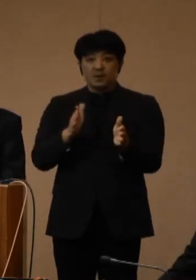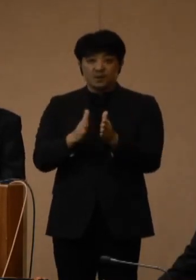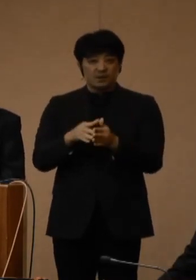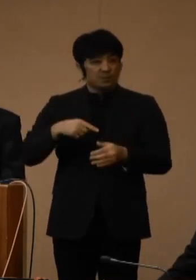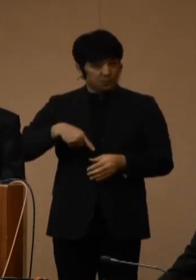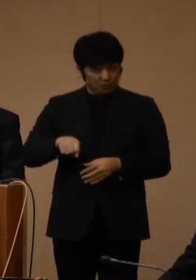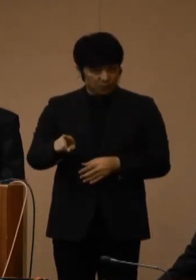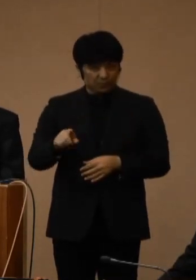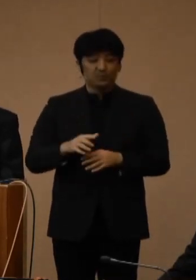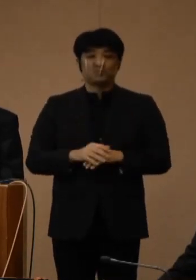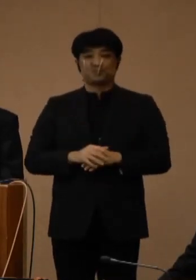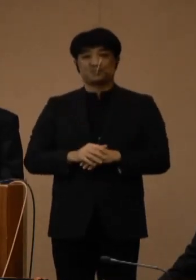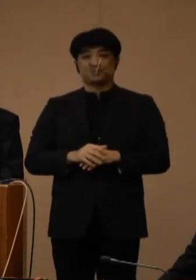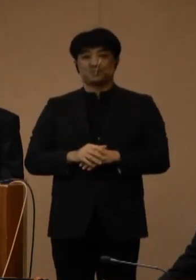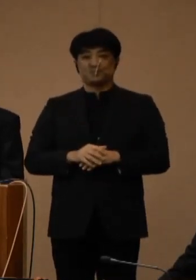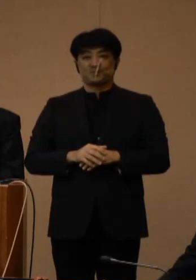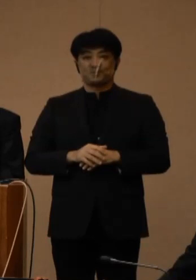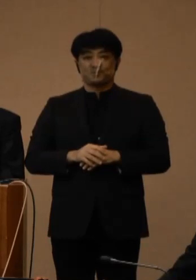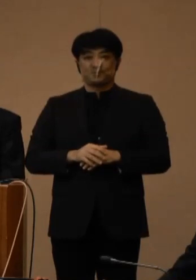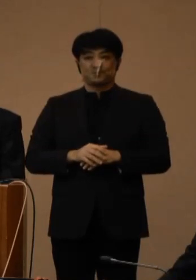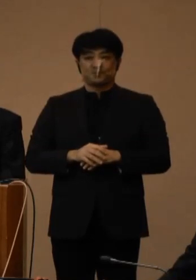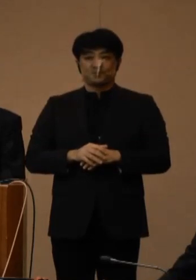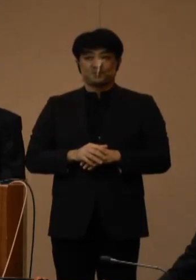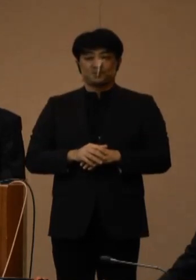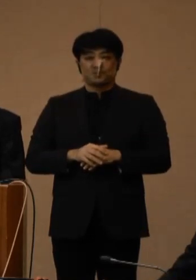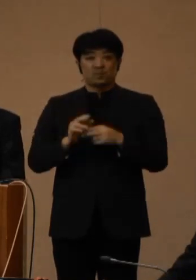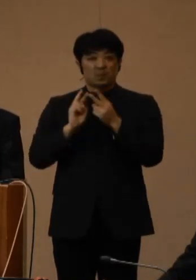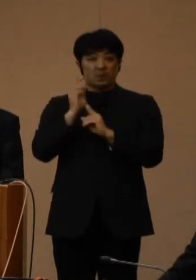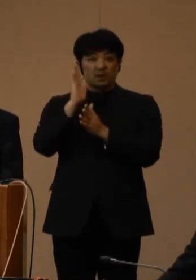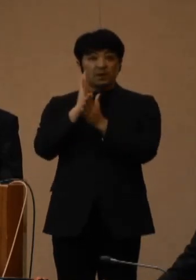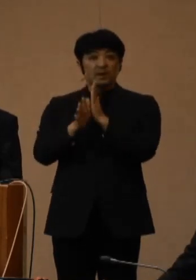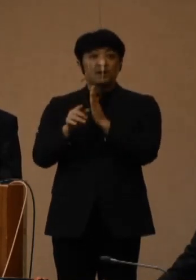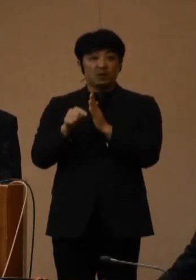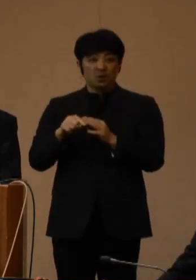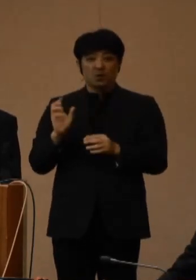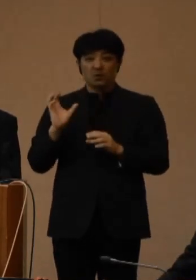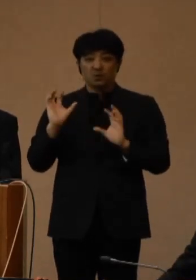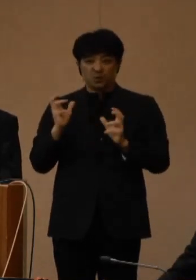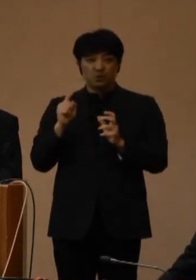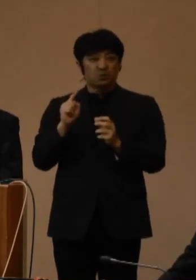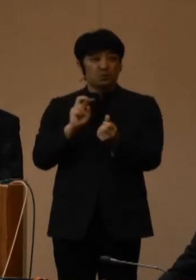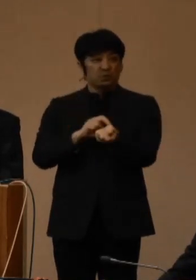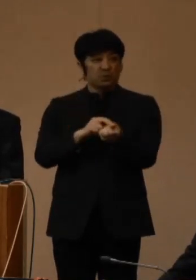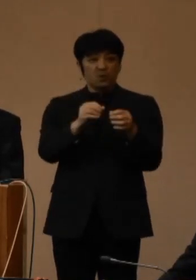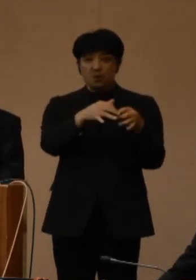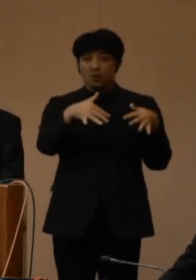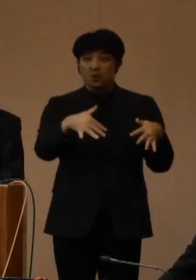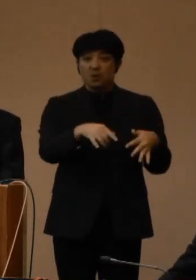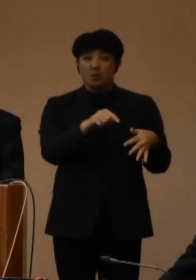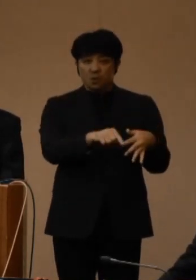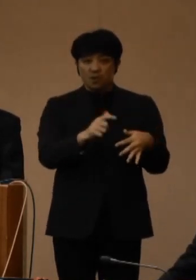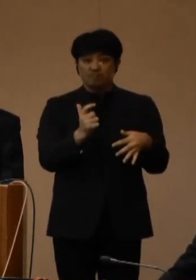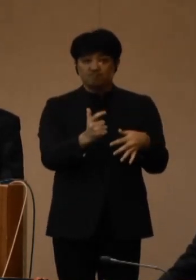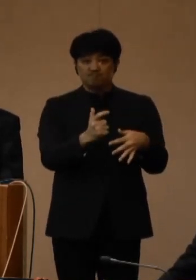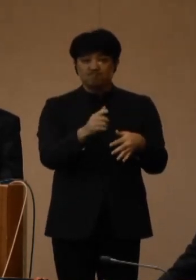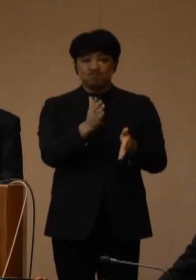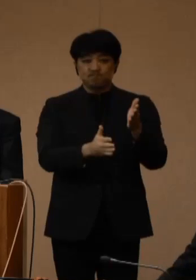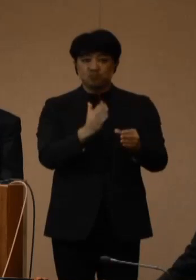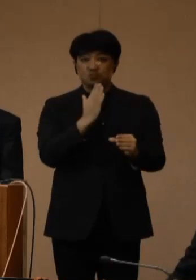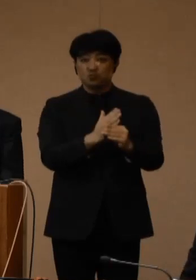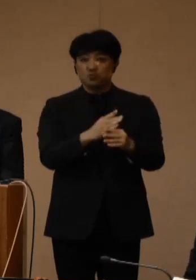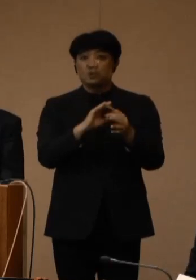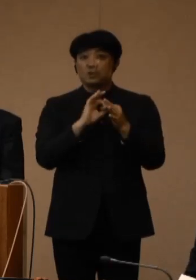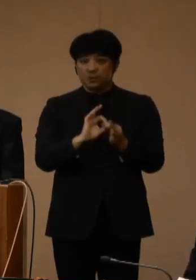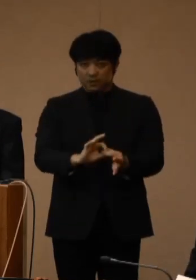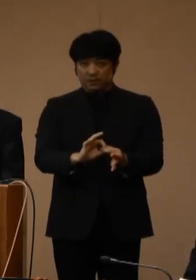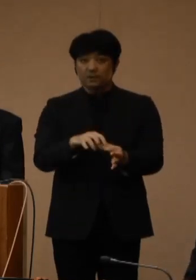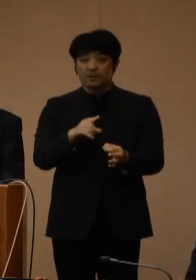最後に、いま、沖縄県の救急医療は健全に維持されていますので、どうかご安心ください。